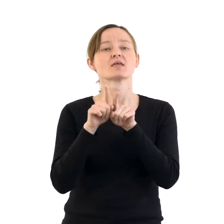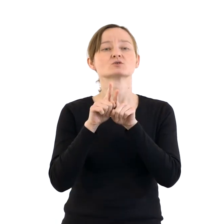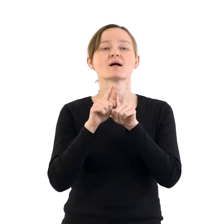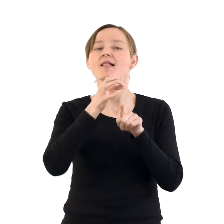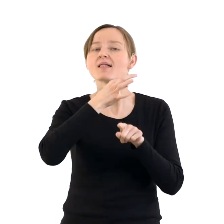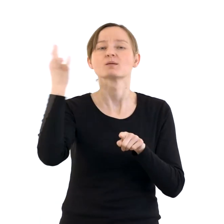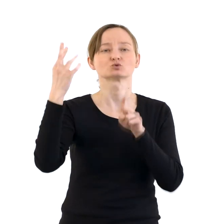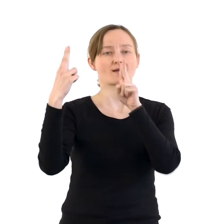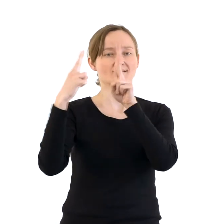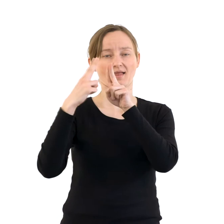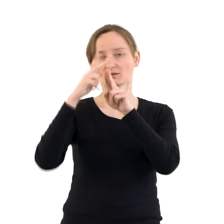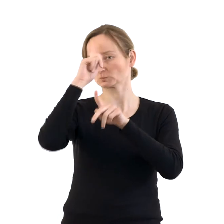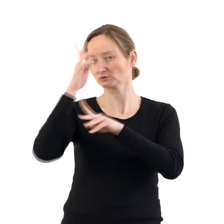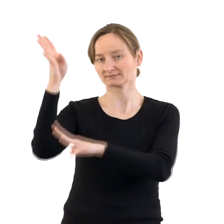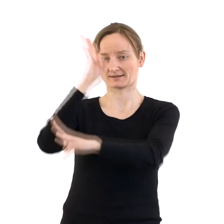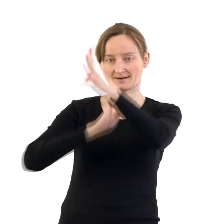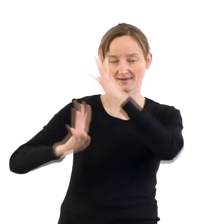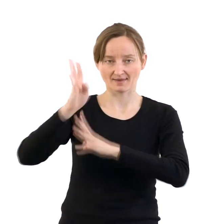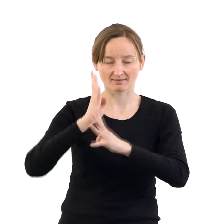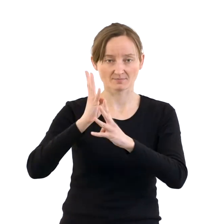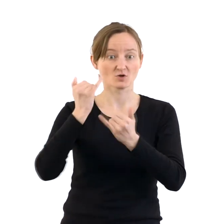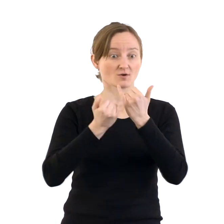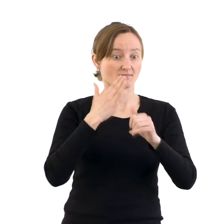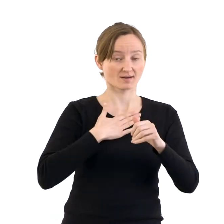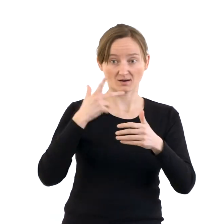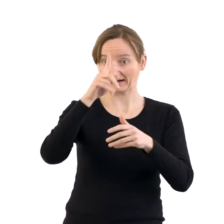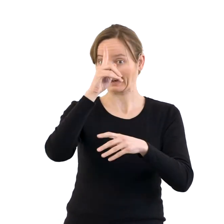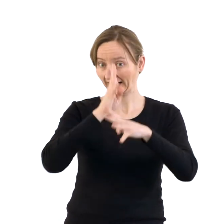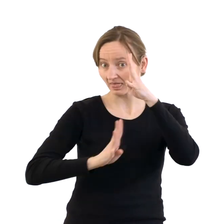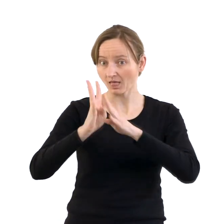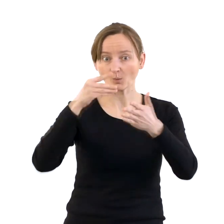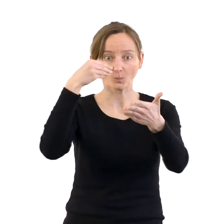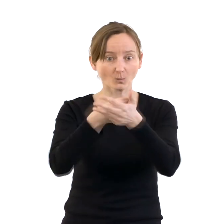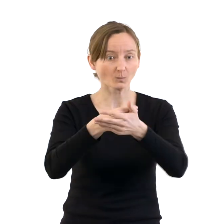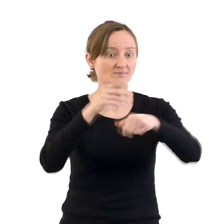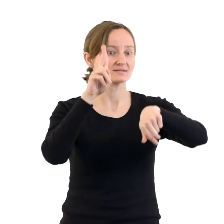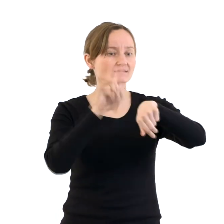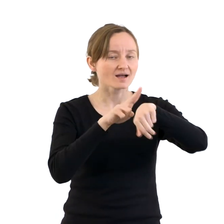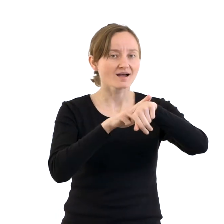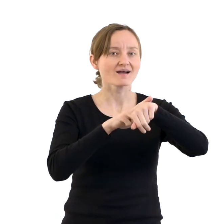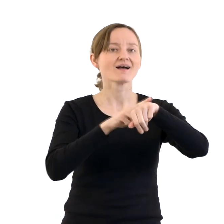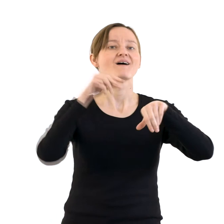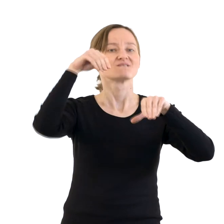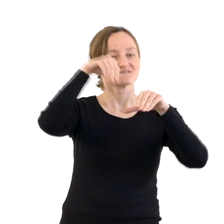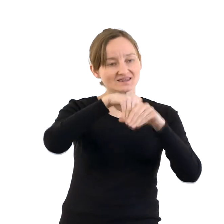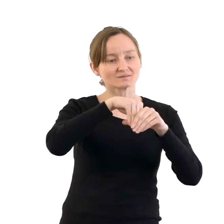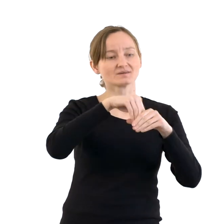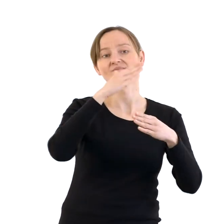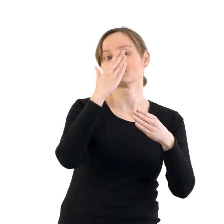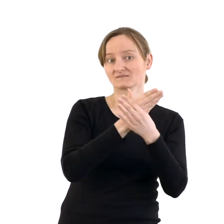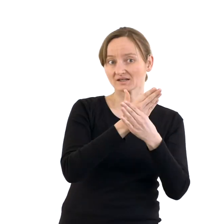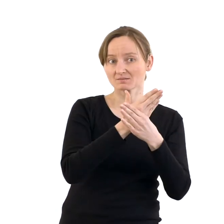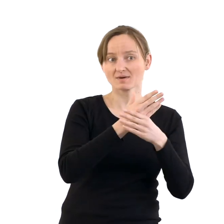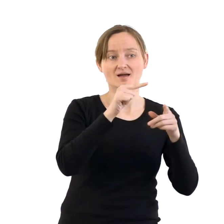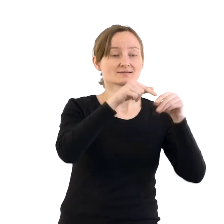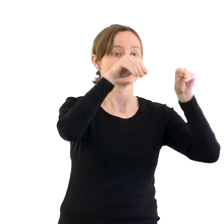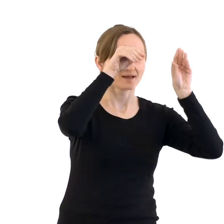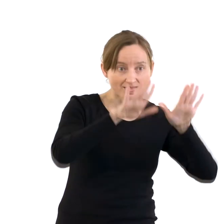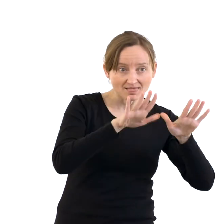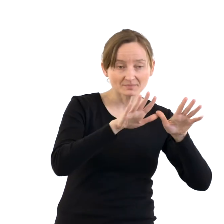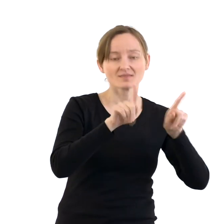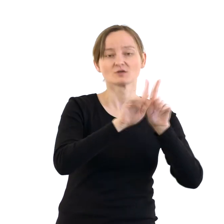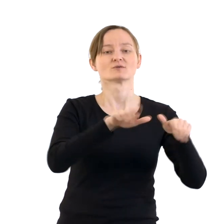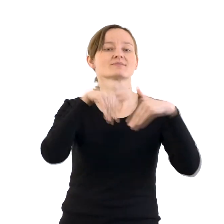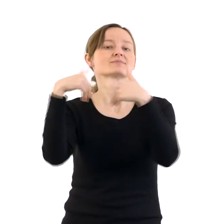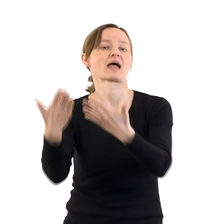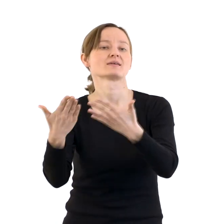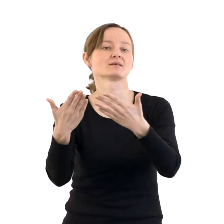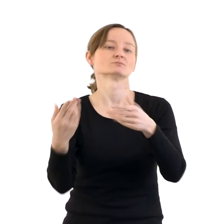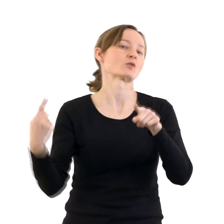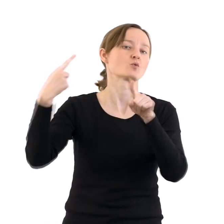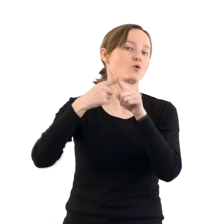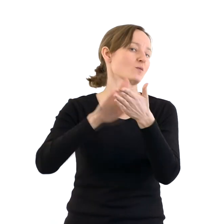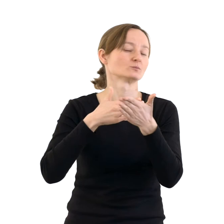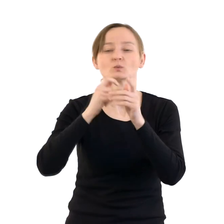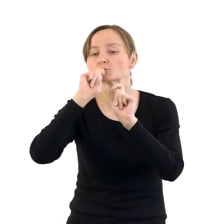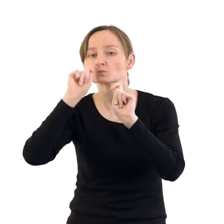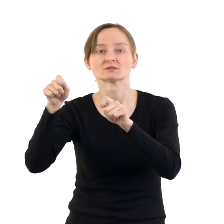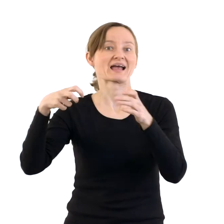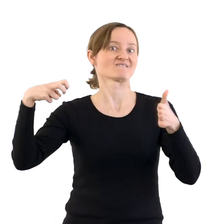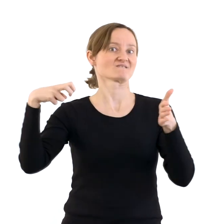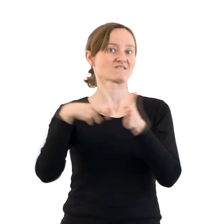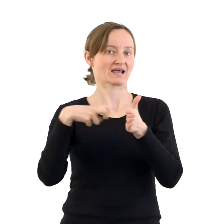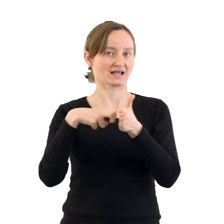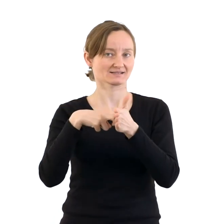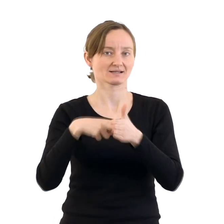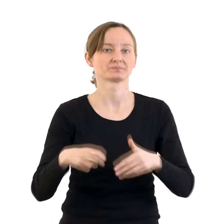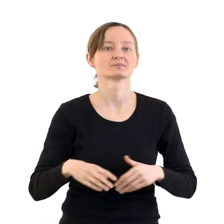sposobów obsługi i dostarczania usług dla klientów (np. jeśli klient kupuje produkt, firma daje mu w prezencie dodatkowe gwarancje)